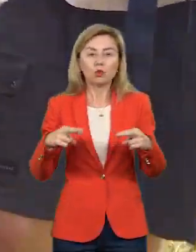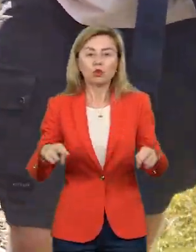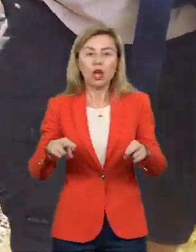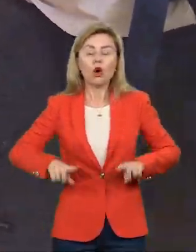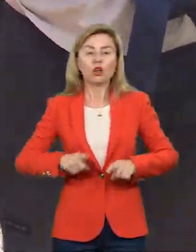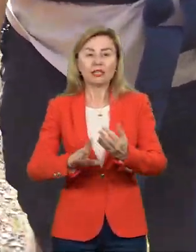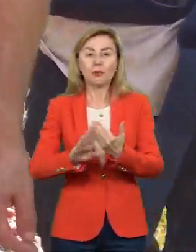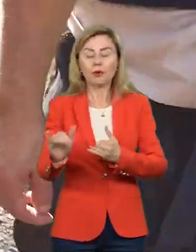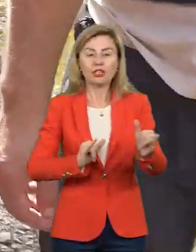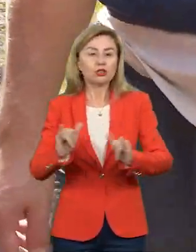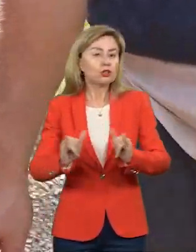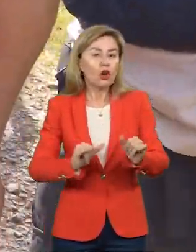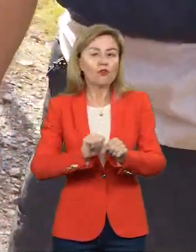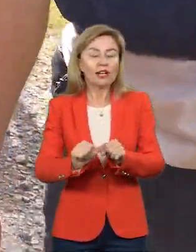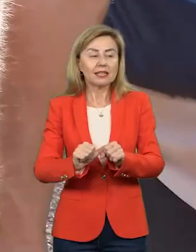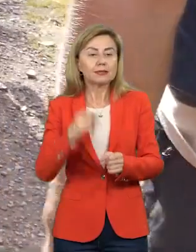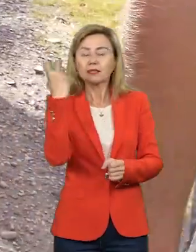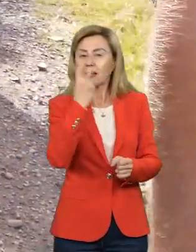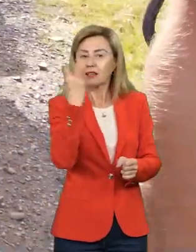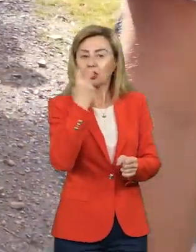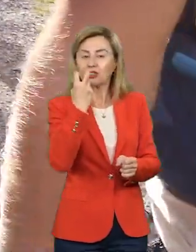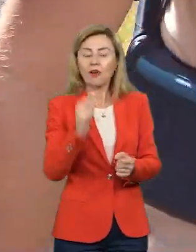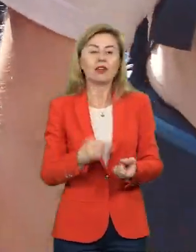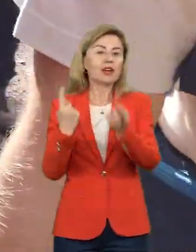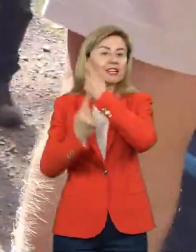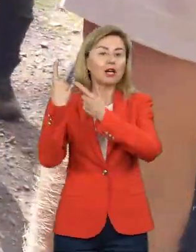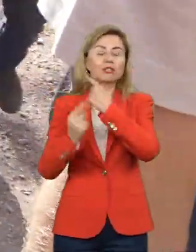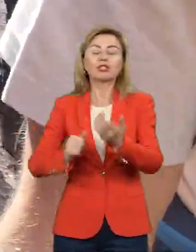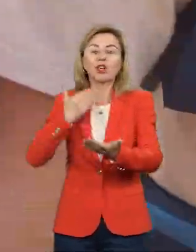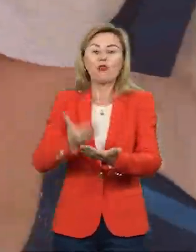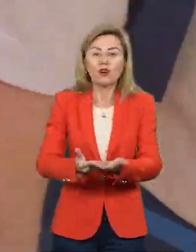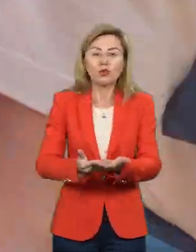Myślę, że zaoferują nam rzeczy i usługi, które będą się wzajemnie uzupełniać,